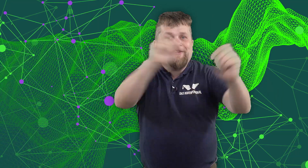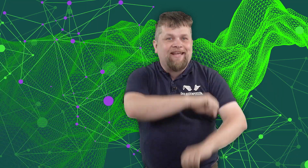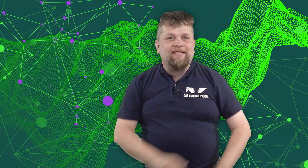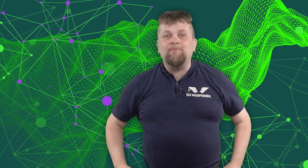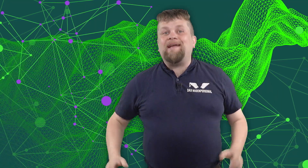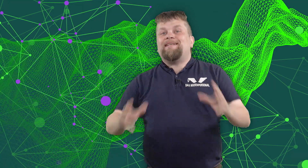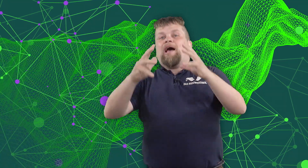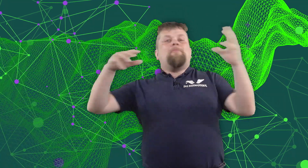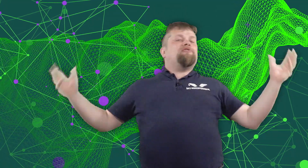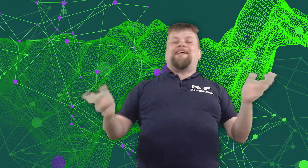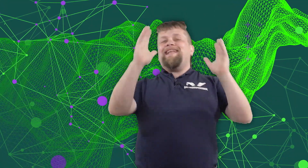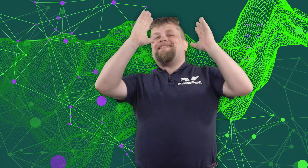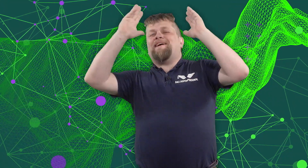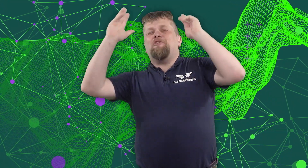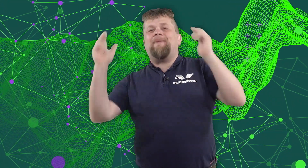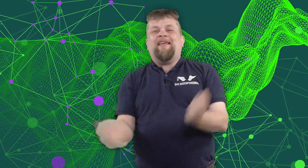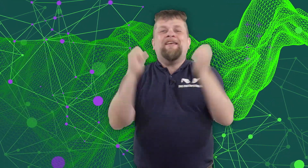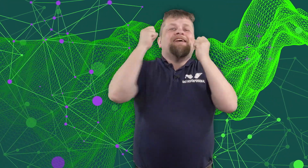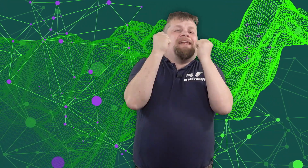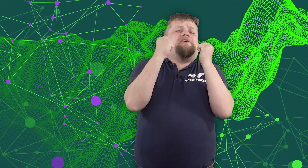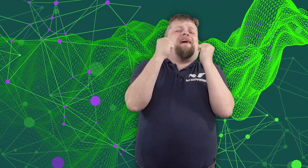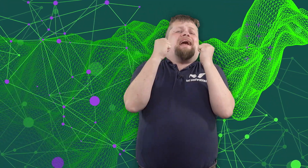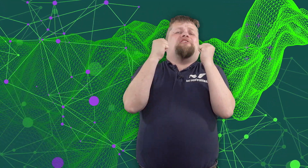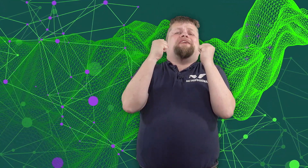Heute geht es um einen Traum aus Glitzer und Magie, denn ich verrate euch